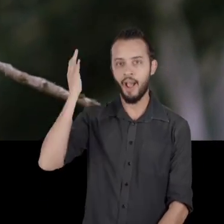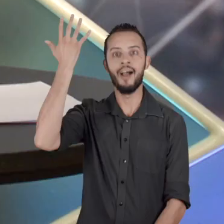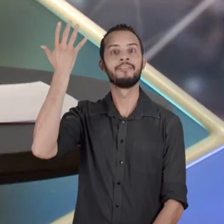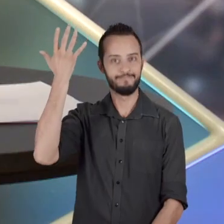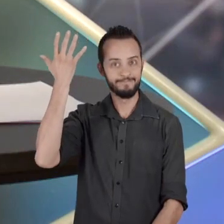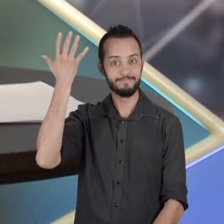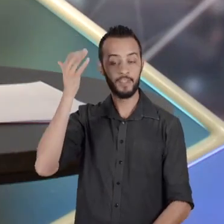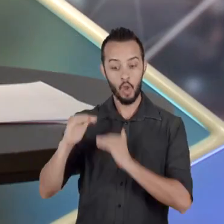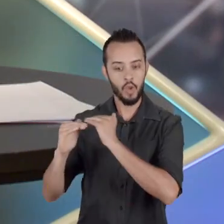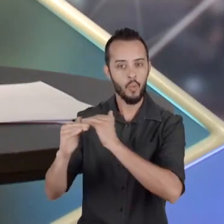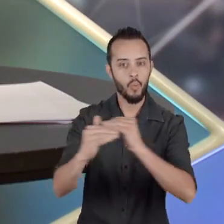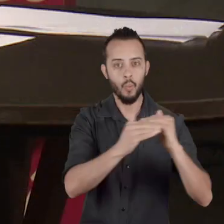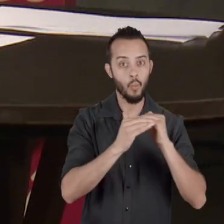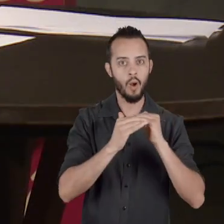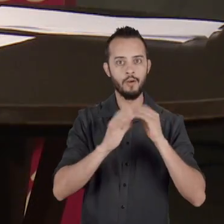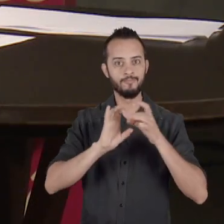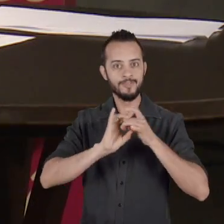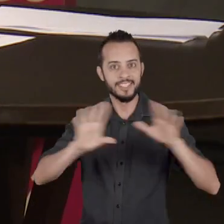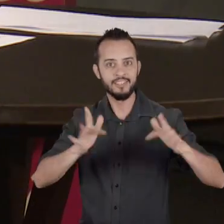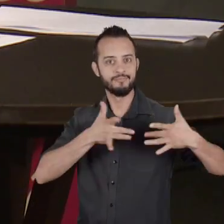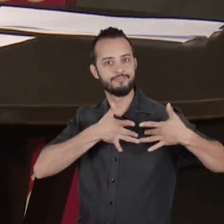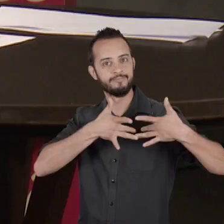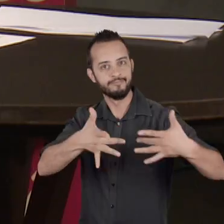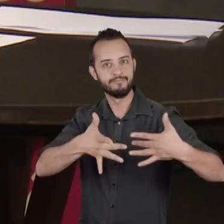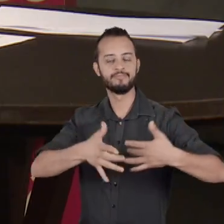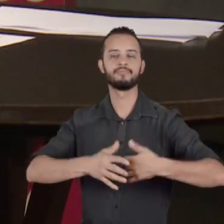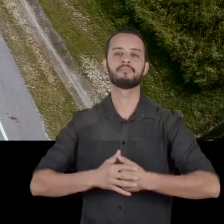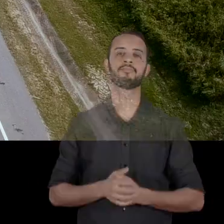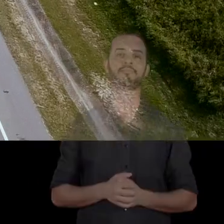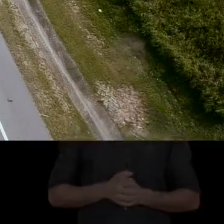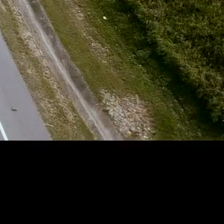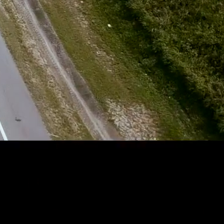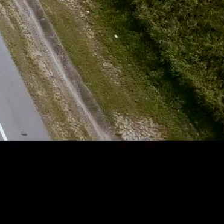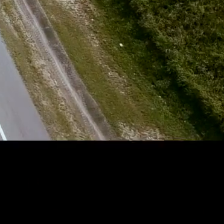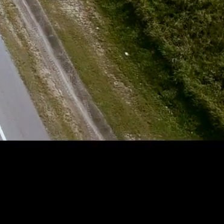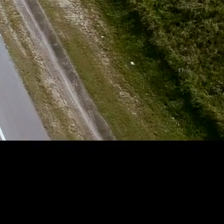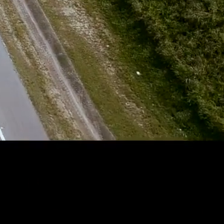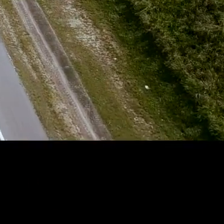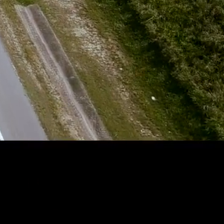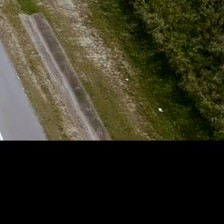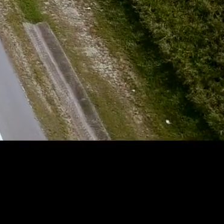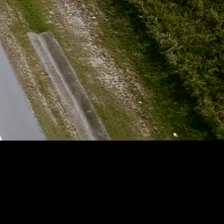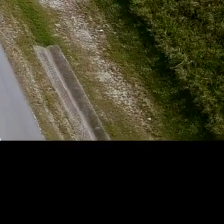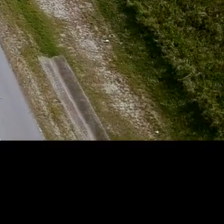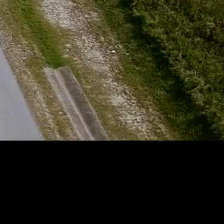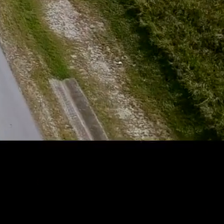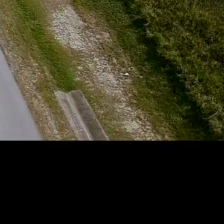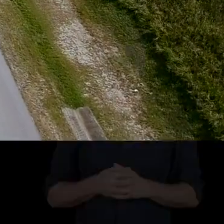foi essa idéia de que somos iguais, devemos ser livres e fraternos. [Música]